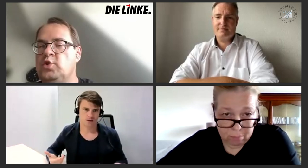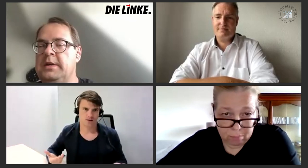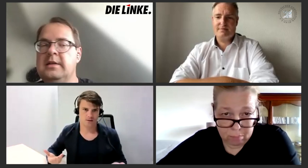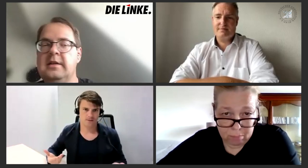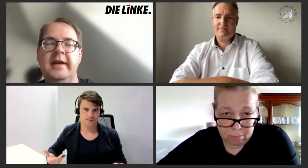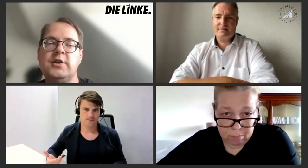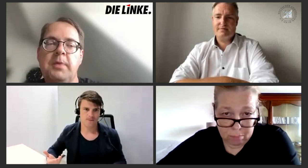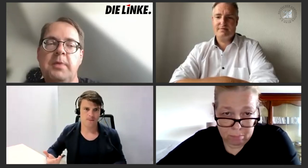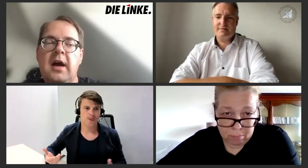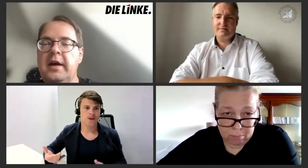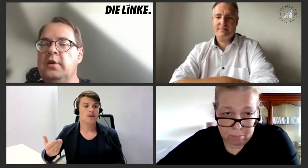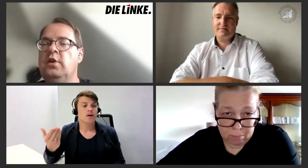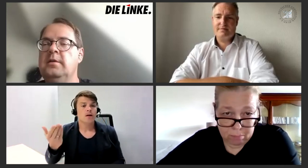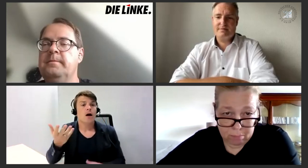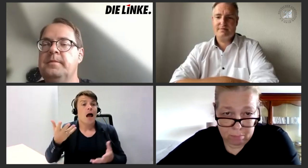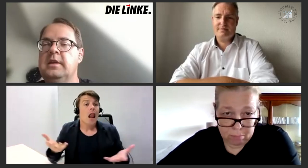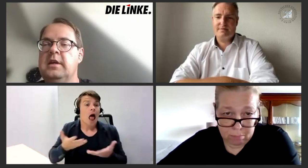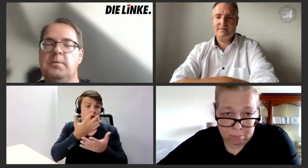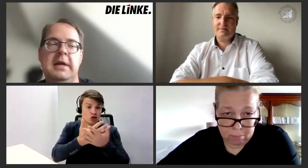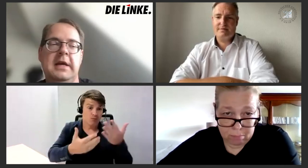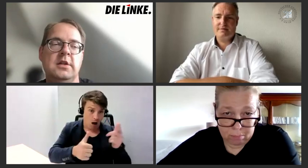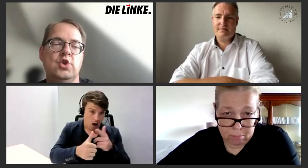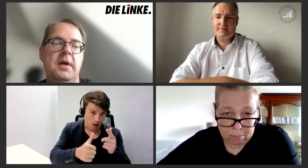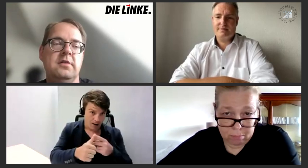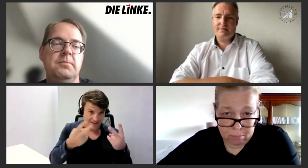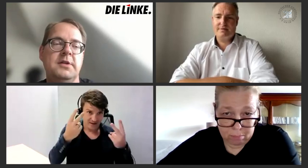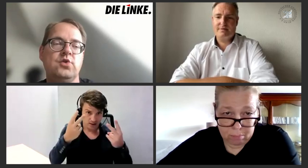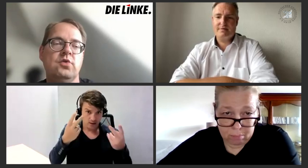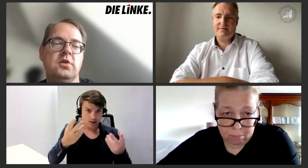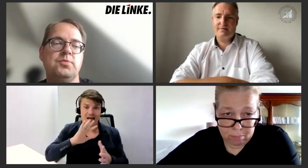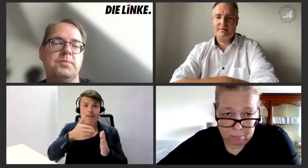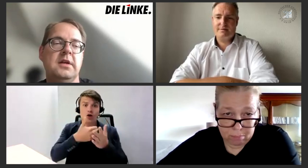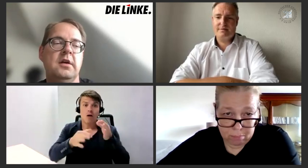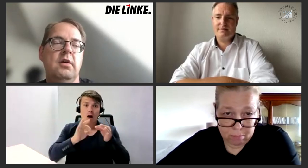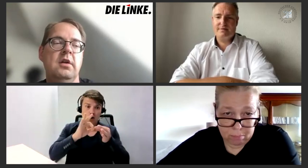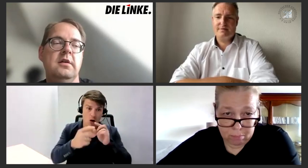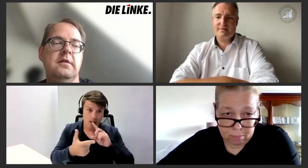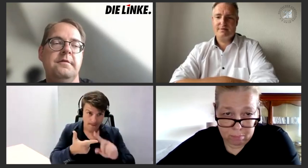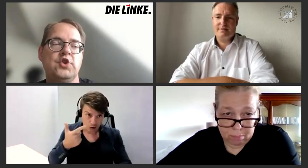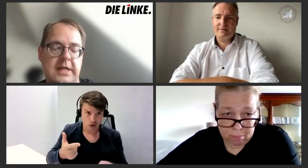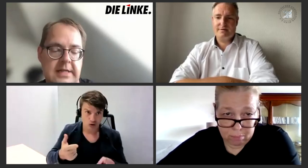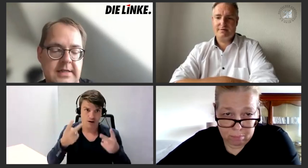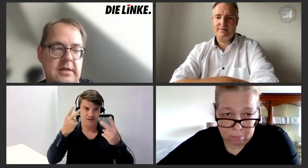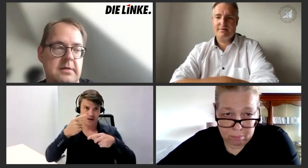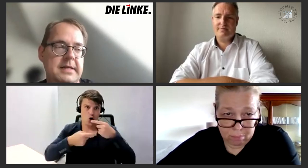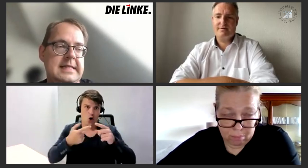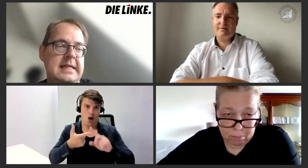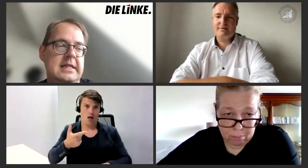Dabei spielt leichte Sprache eine Rolle, Gebärdensprachdolmetschen spielt eine Rolle,